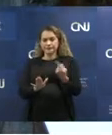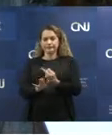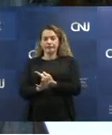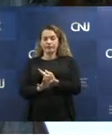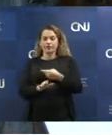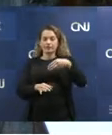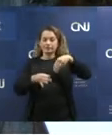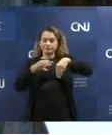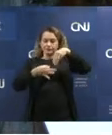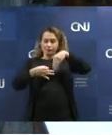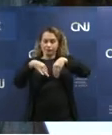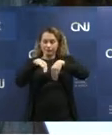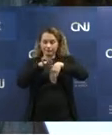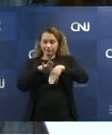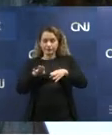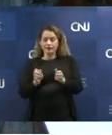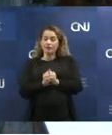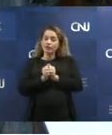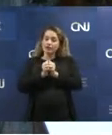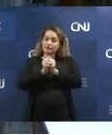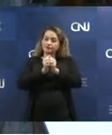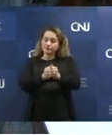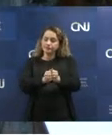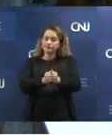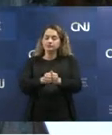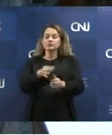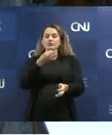e acompanhar a divergência aberta pelo conselheiro Richard,